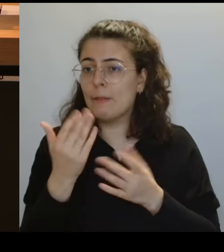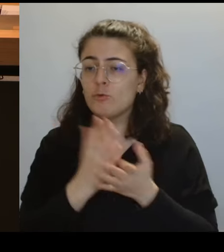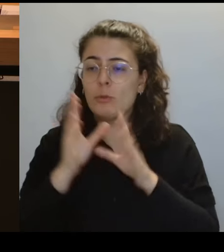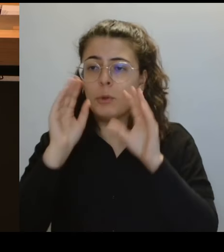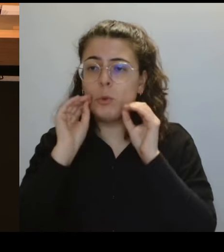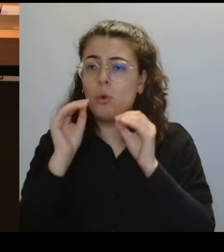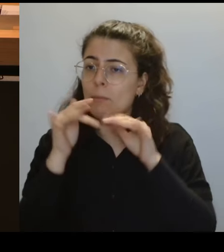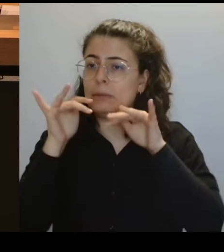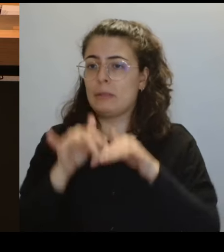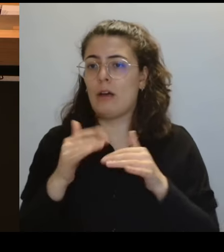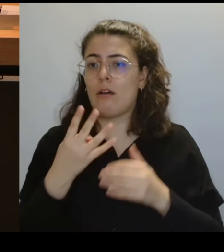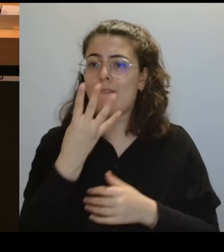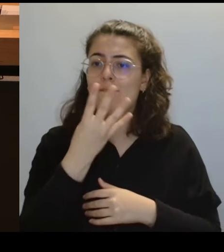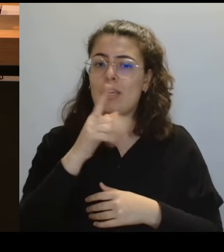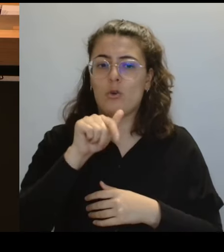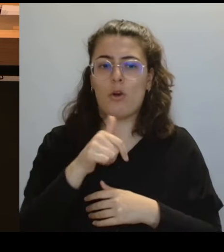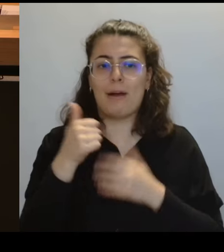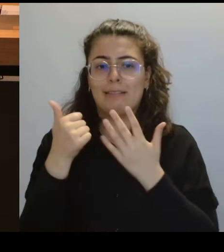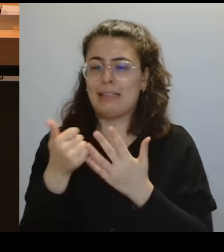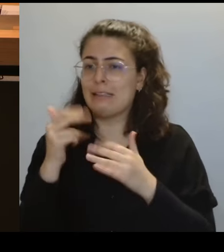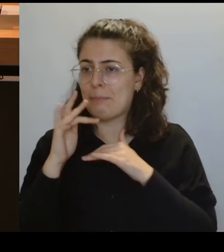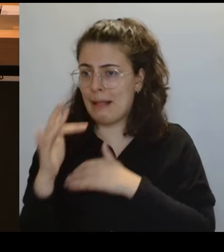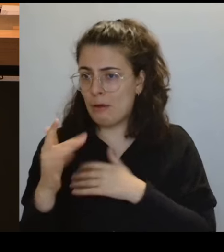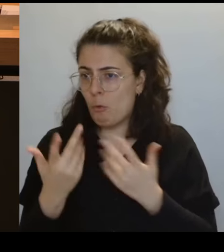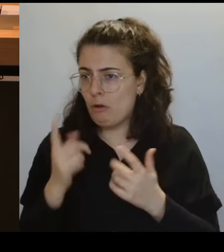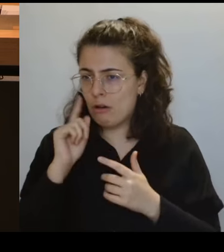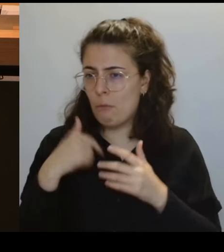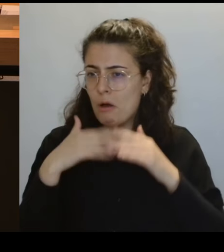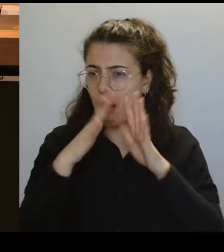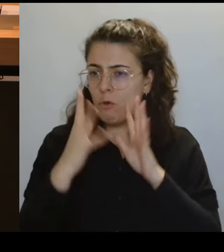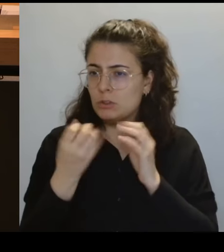wir da im Haushalt mit etabliert. So, das ist die